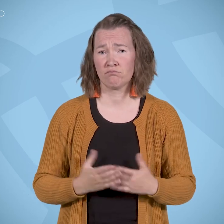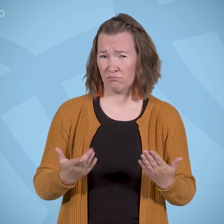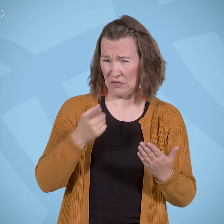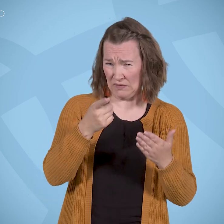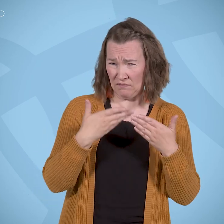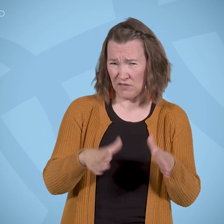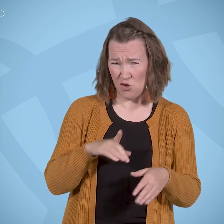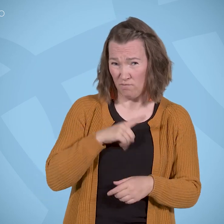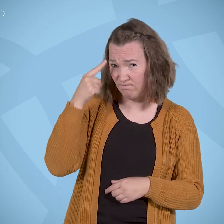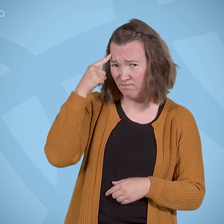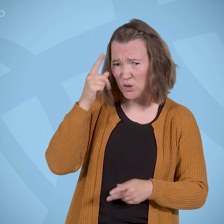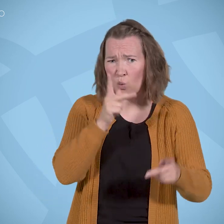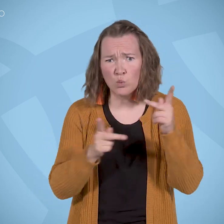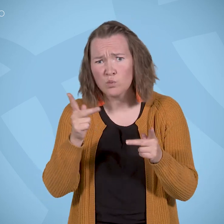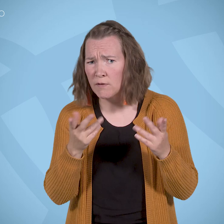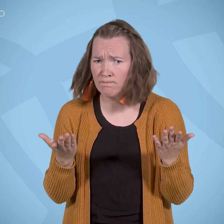Jäikö vielä jotain kysyttävää?